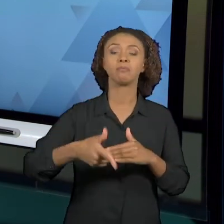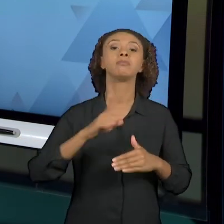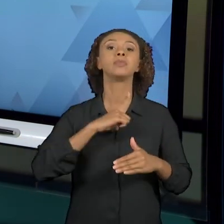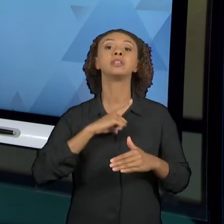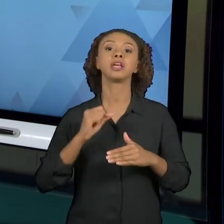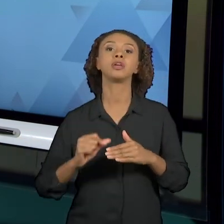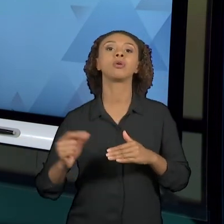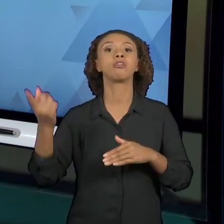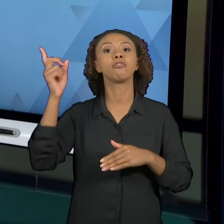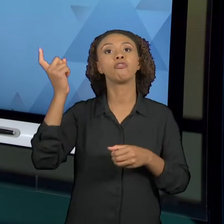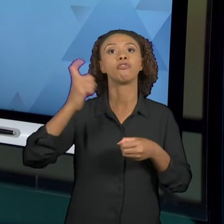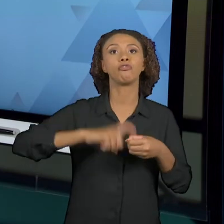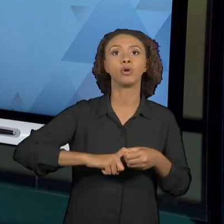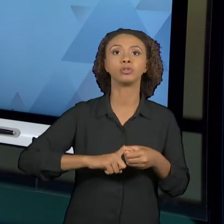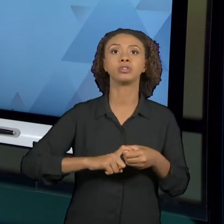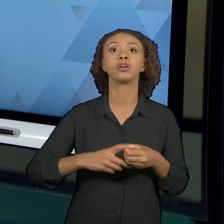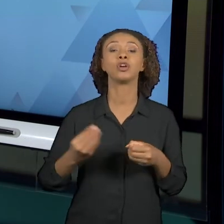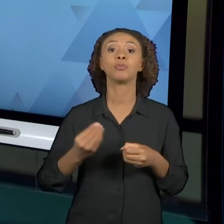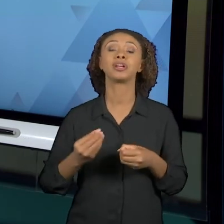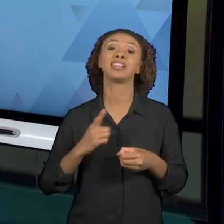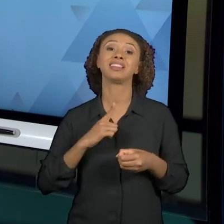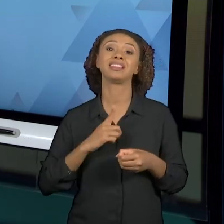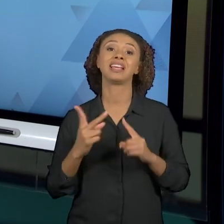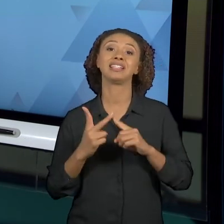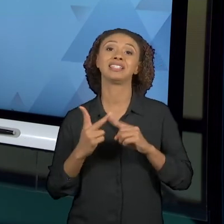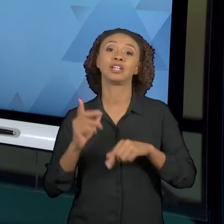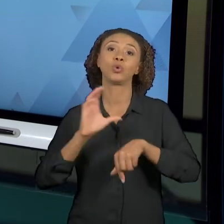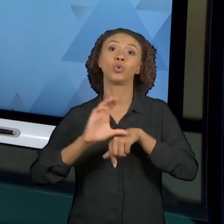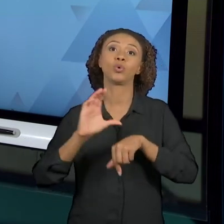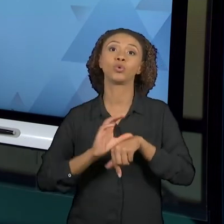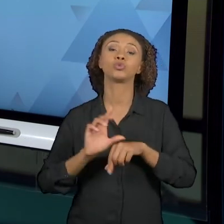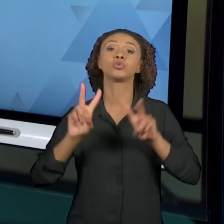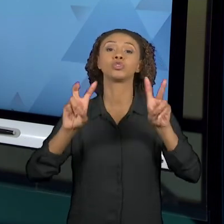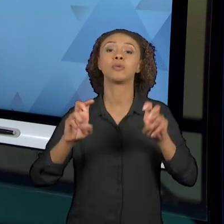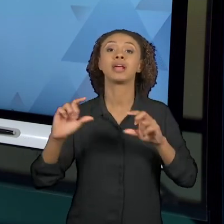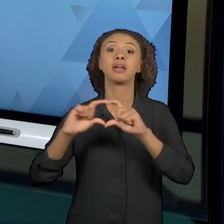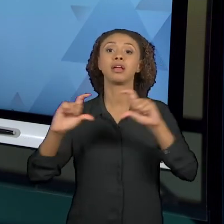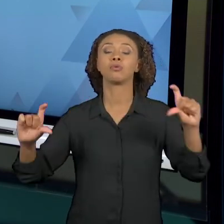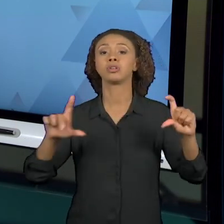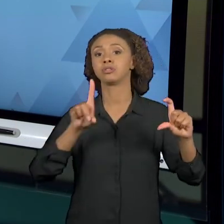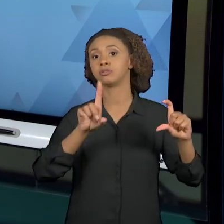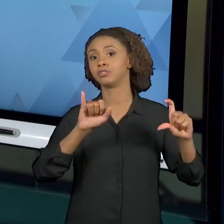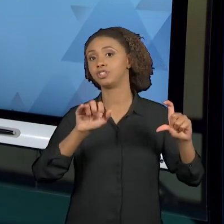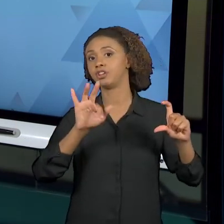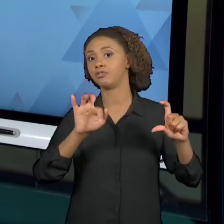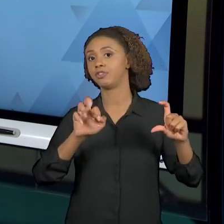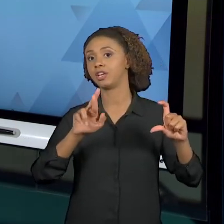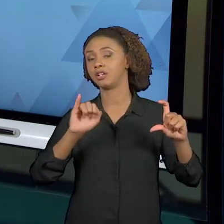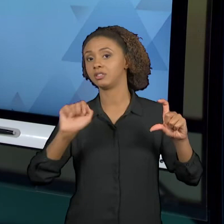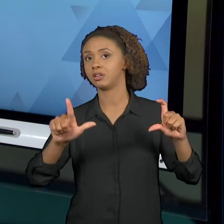PARA A SEGUNDA PARTE DO CURSO. A SEGUNDA PARTE DO CURSO É DE EQUAÇÕES DIFERENCIAIS. ENTÃO A GENTE VAI ESTUDAR EQUAÇÕES DIFERENCIAIS E A GENTE VAI